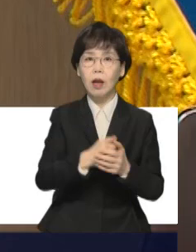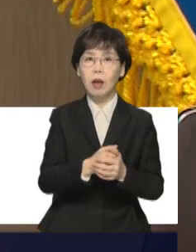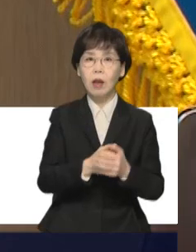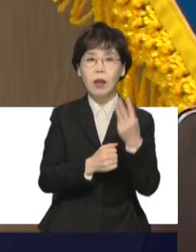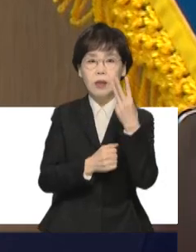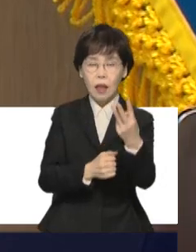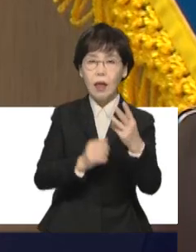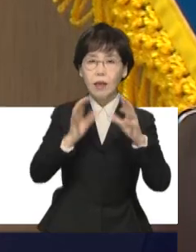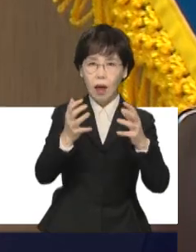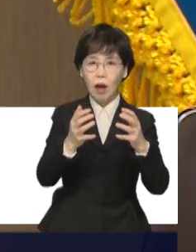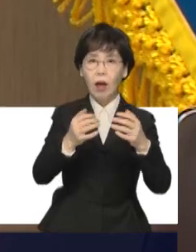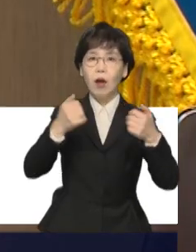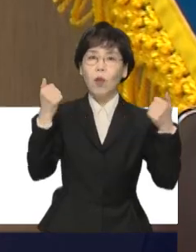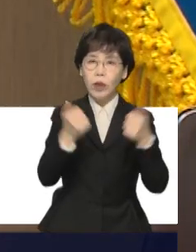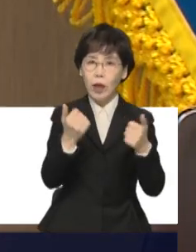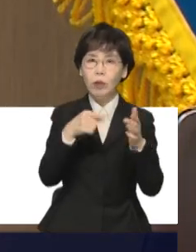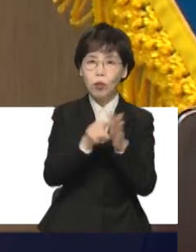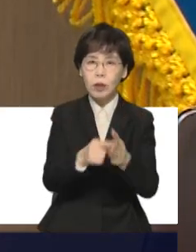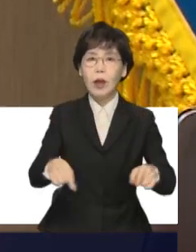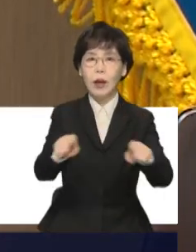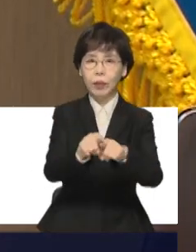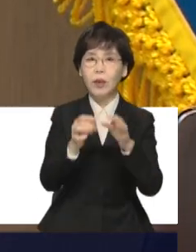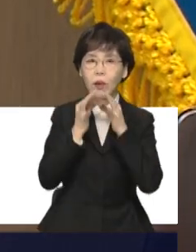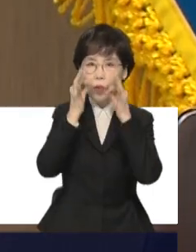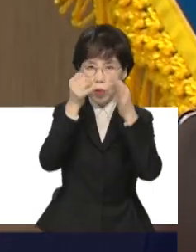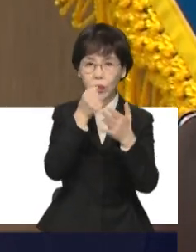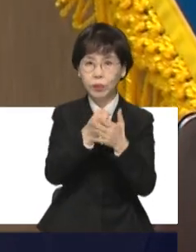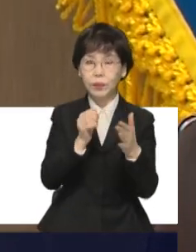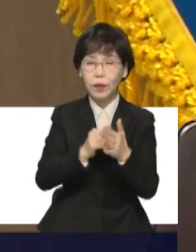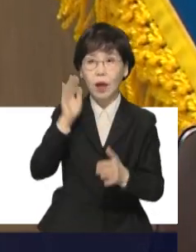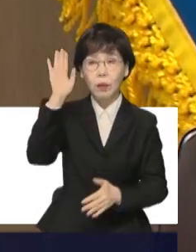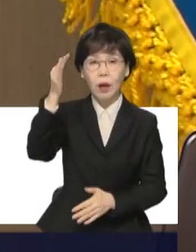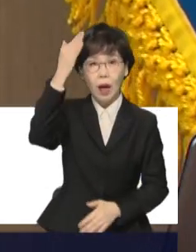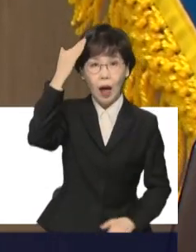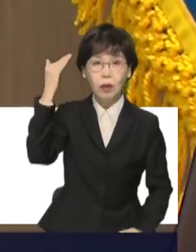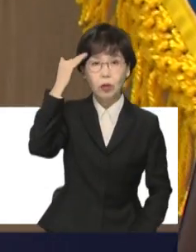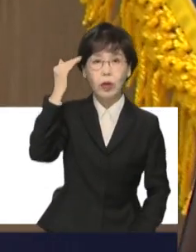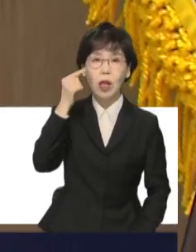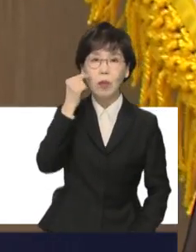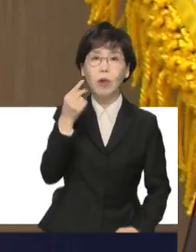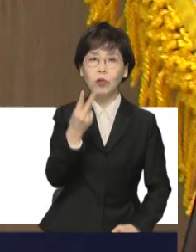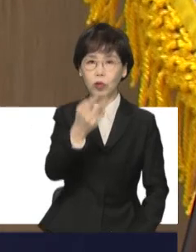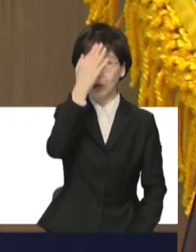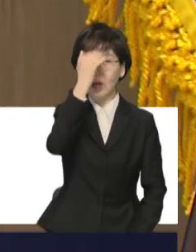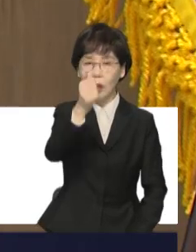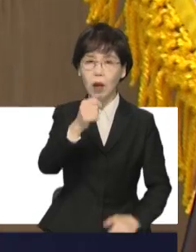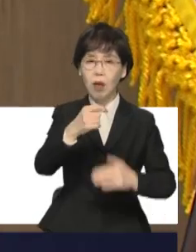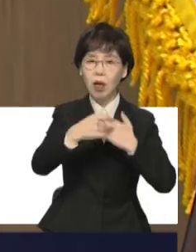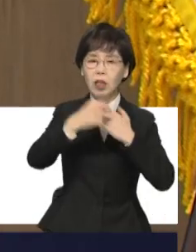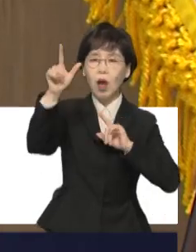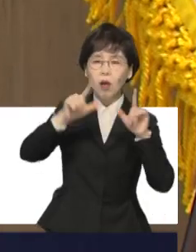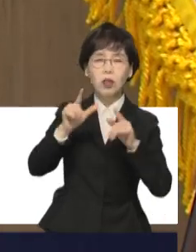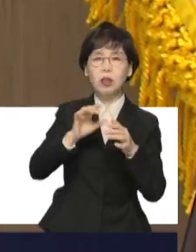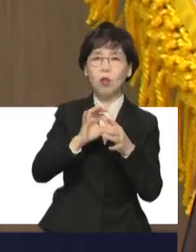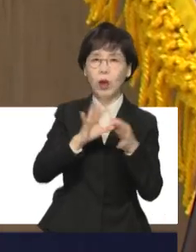함께 노력하기로 했습니다. 앞으로 한일 두 정상은 형식에 구애받지 않고 필요하면 수시로 만나는 셔틀외교를